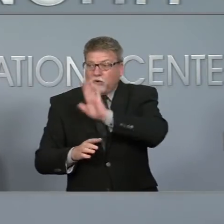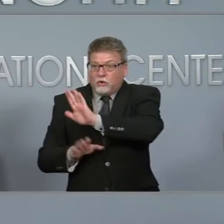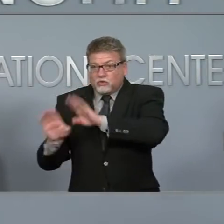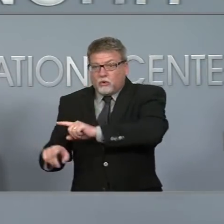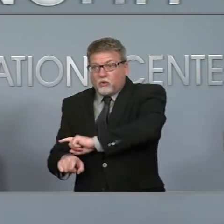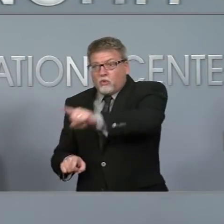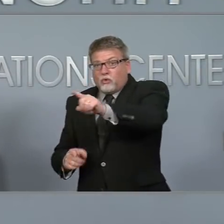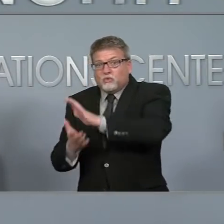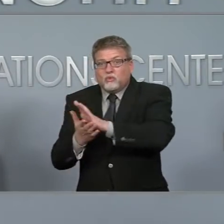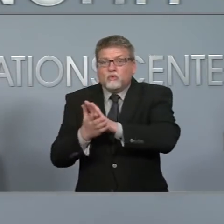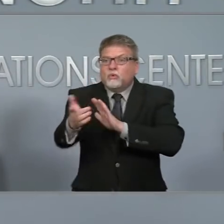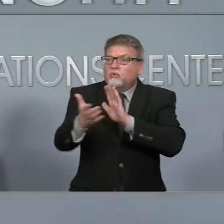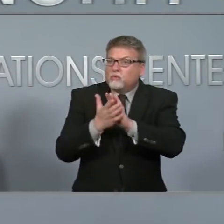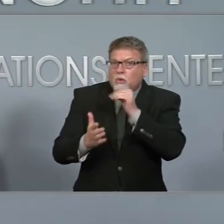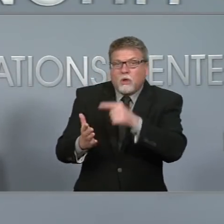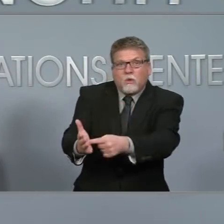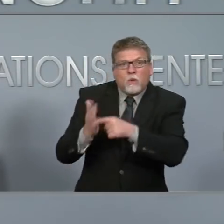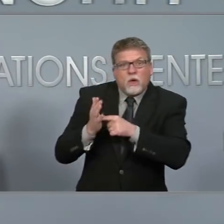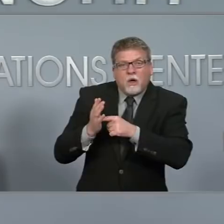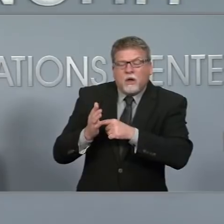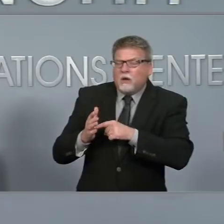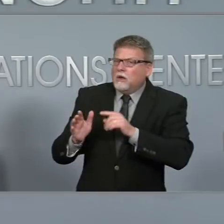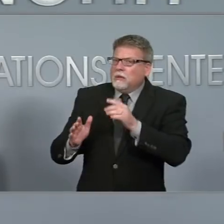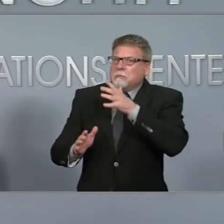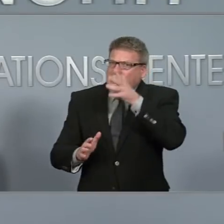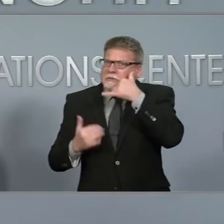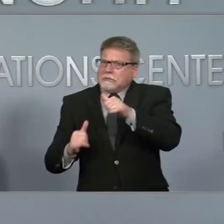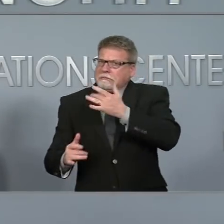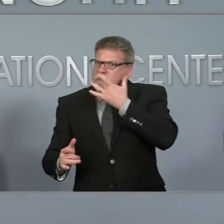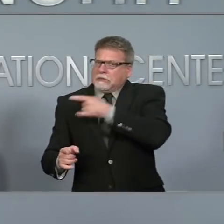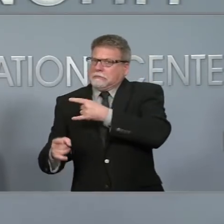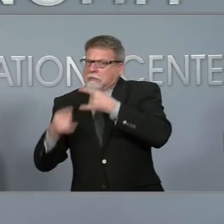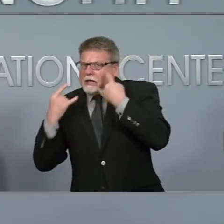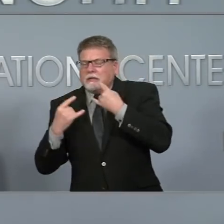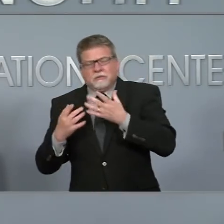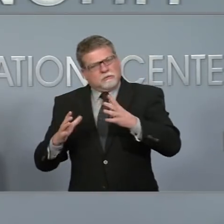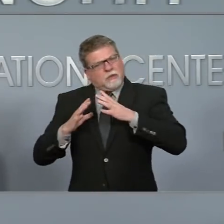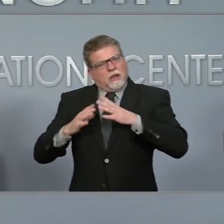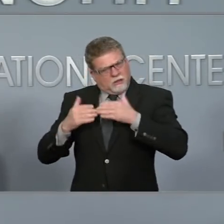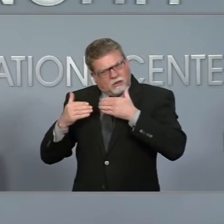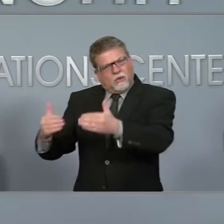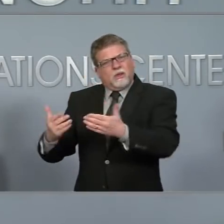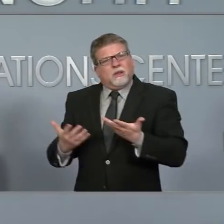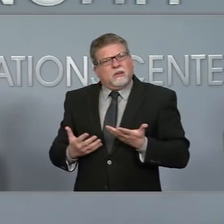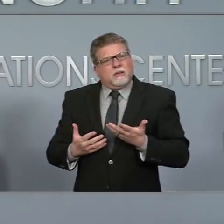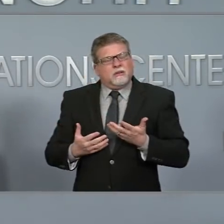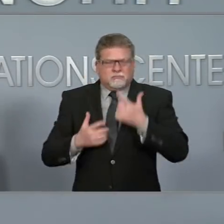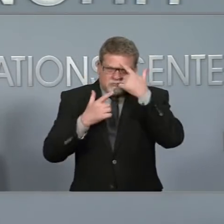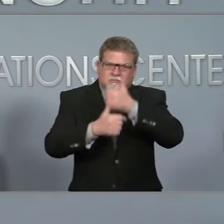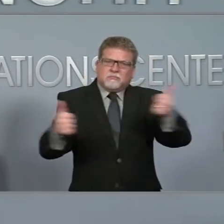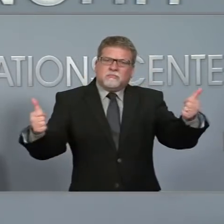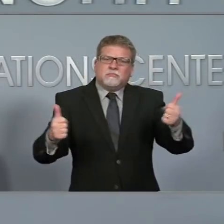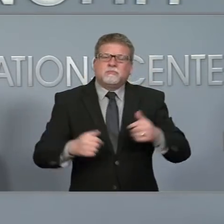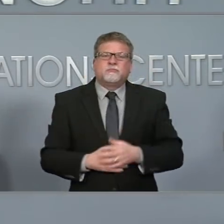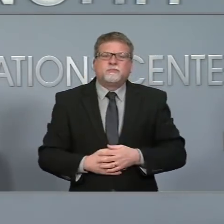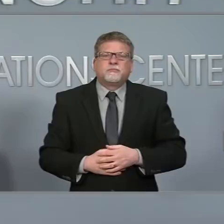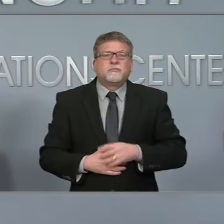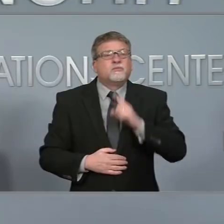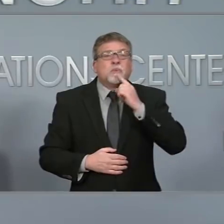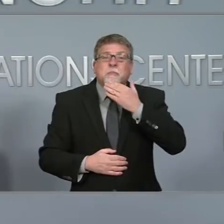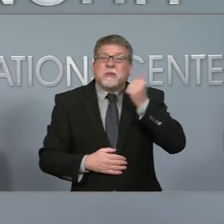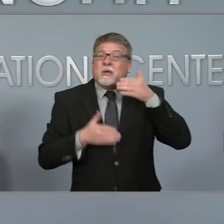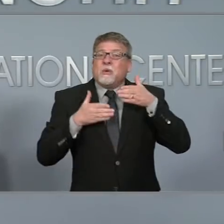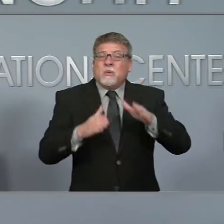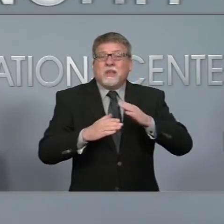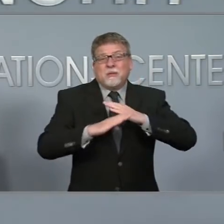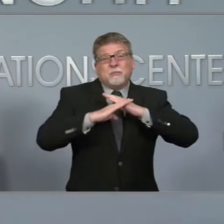la pandemia es lo correcto que